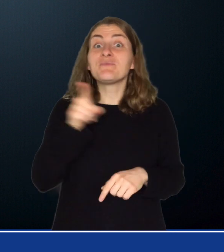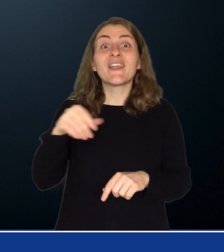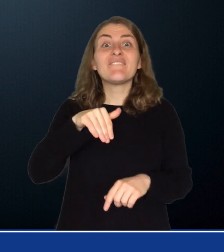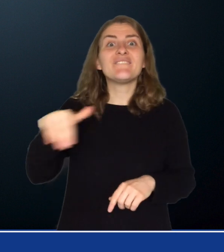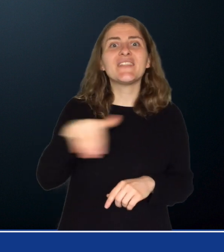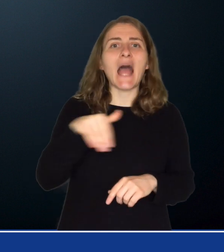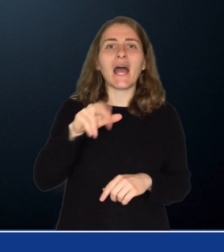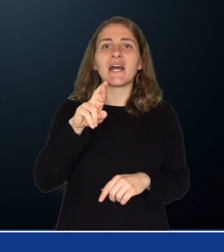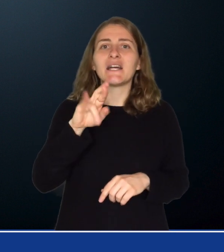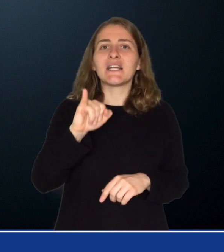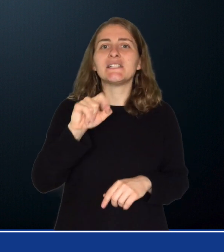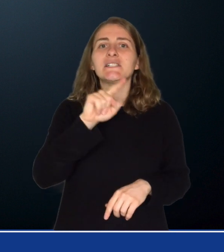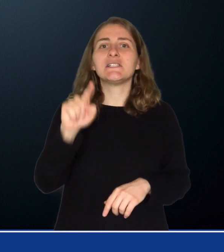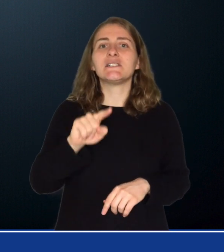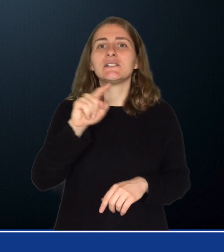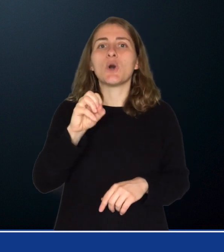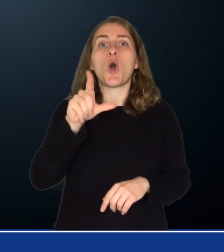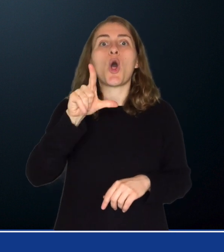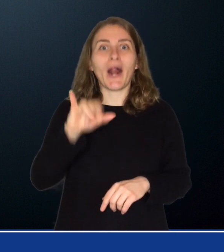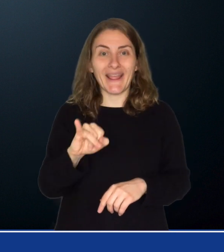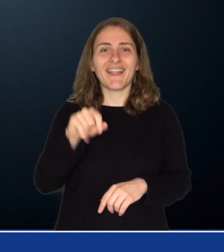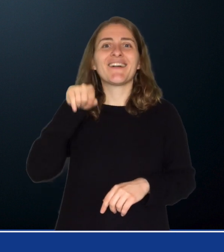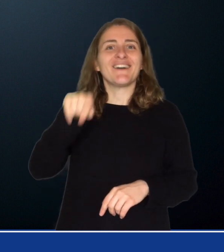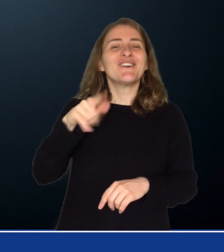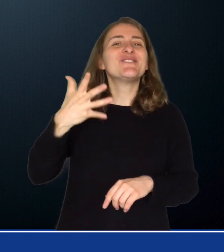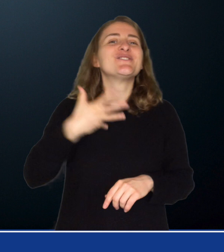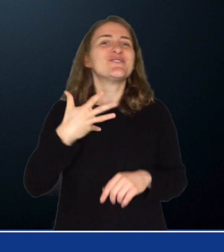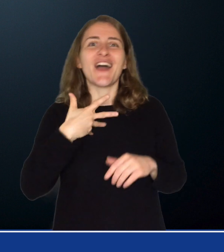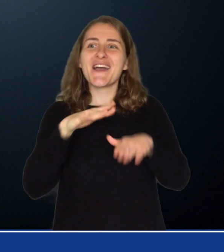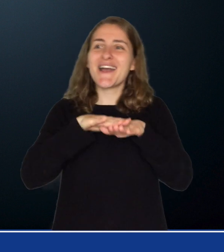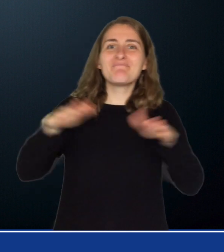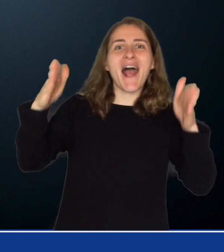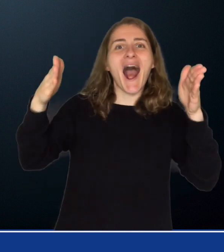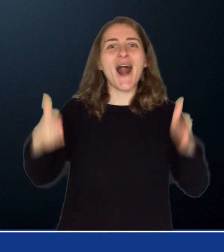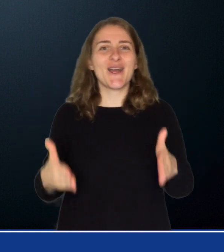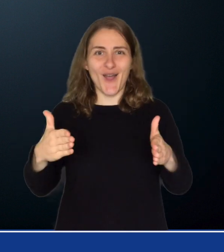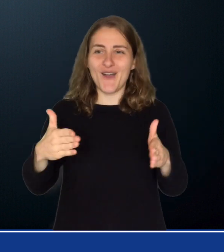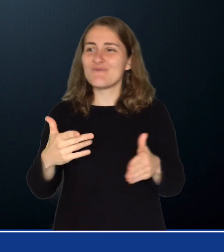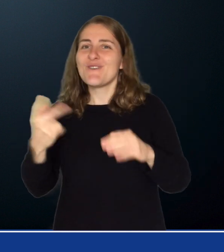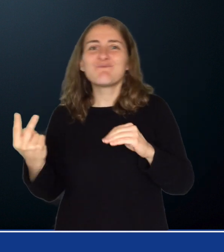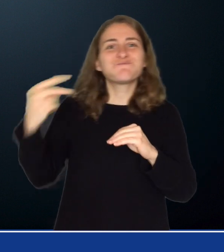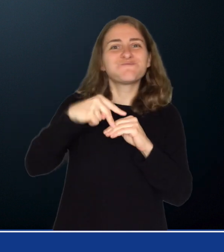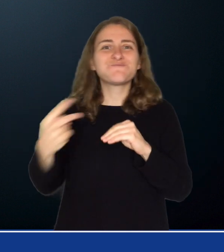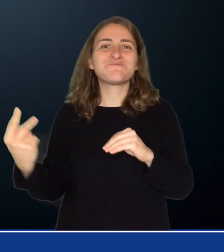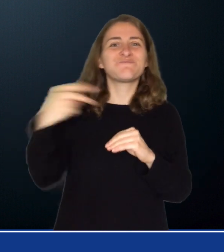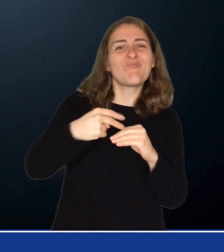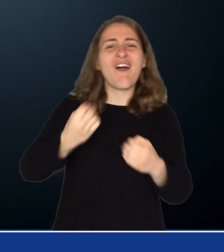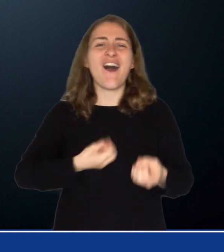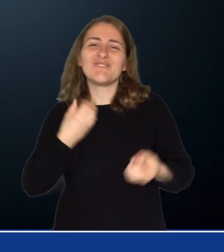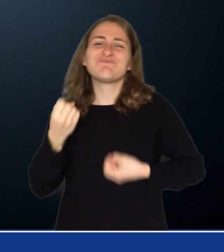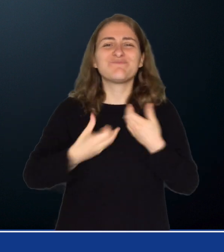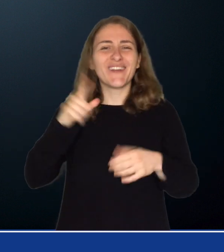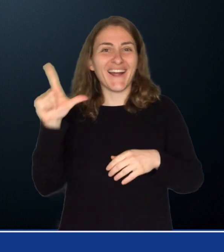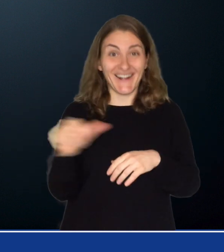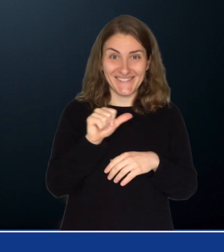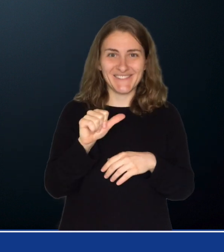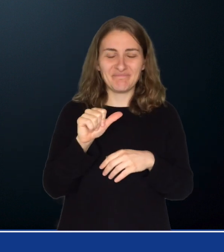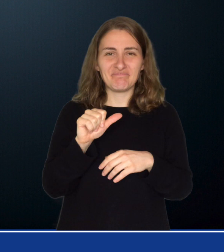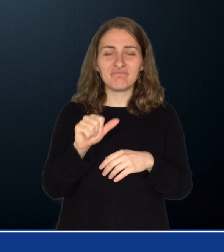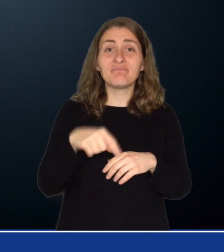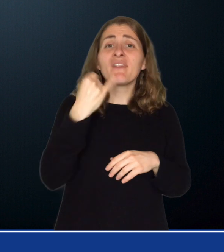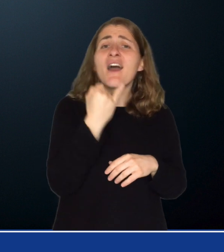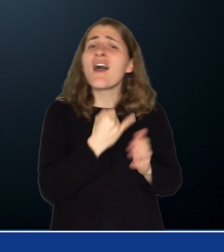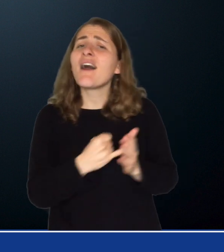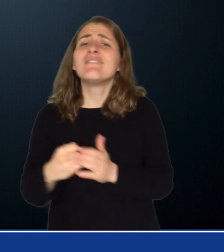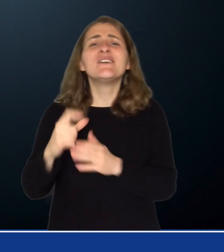uno spettacolo in Via Rizzoli in cui si alterneranno sul palco varie espressioni artistiche della LIS, fino ad arrivare al momento più simbolico: